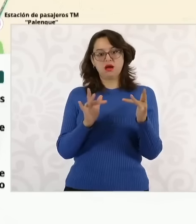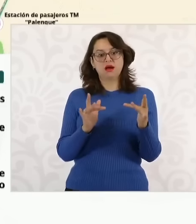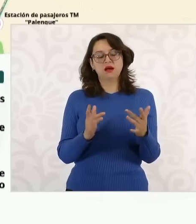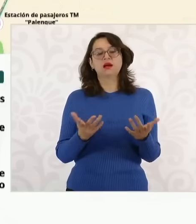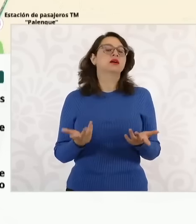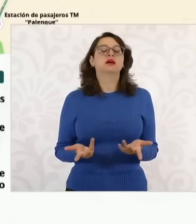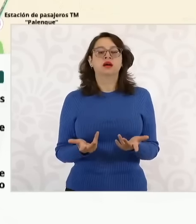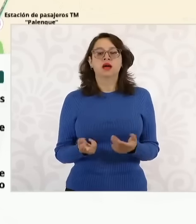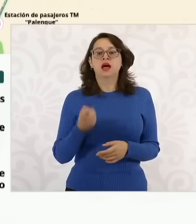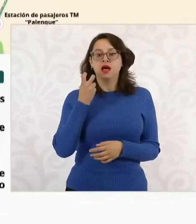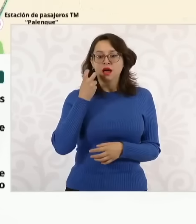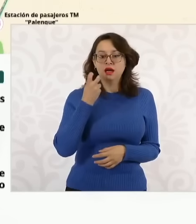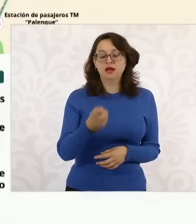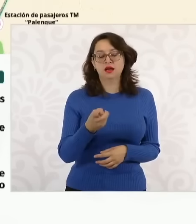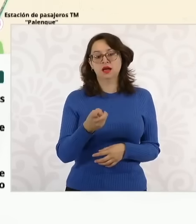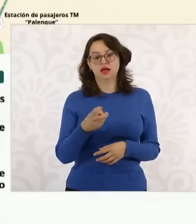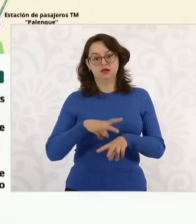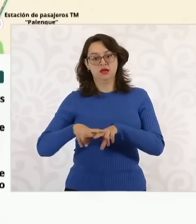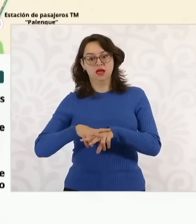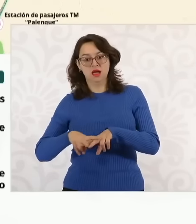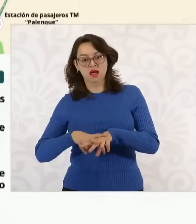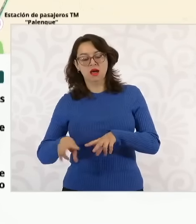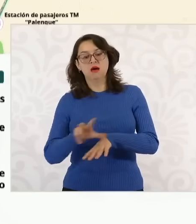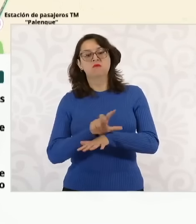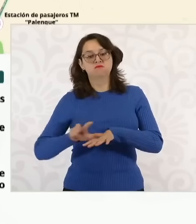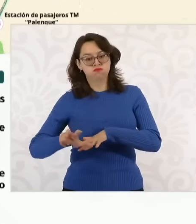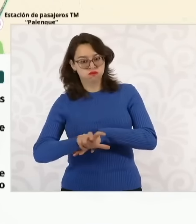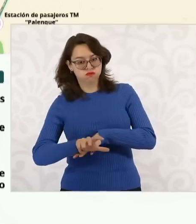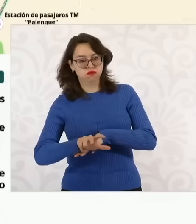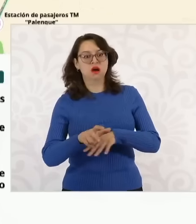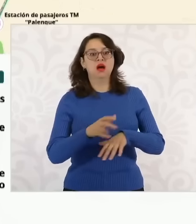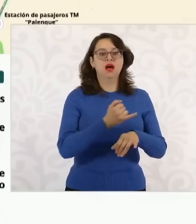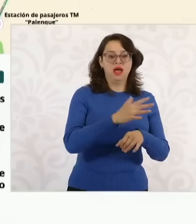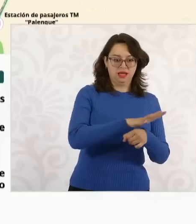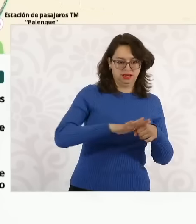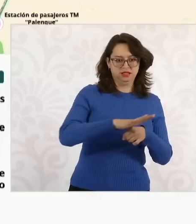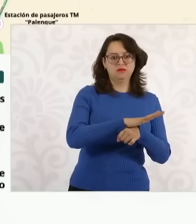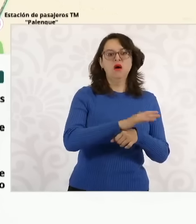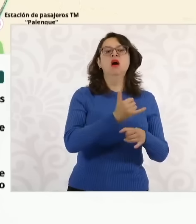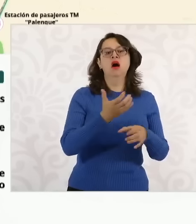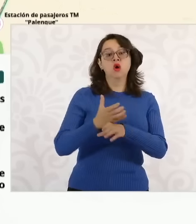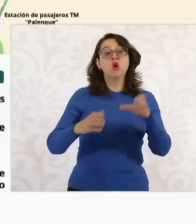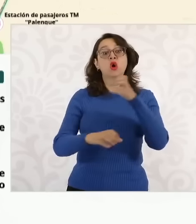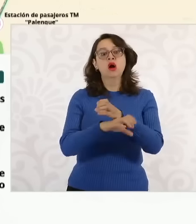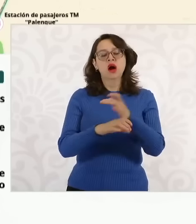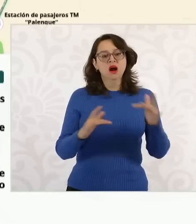Dentro de los trabajadores de construcción de la infraestructura del tren carga, defensa en coordinación con nuestros compañeros de la Secretaría de Marina, estamos ya por realizar los